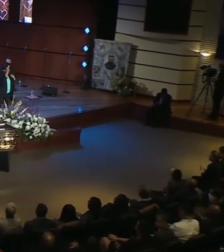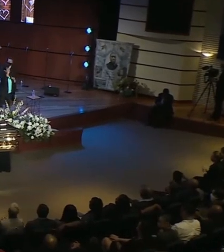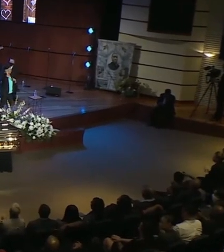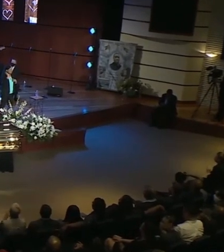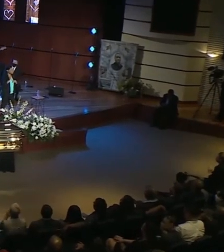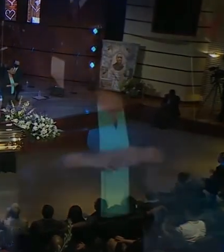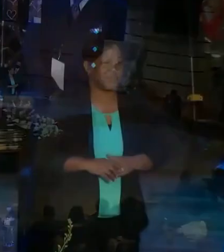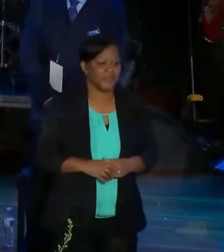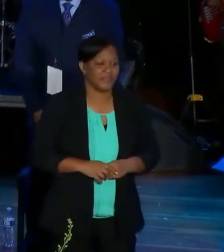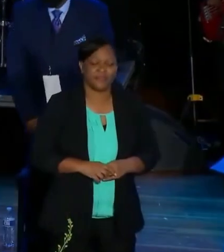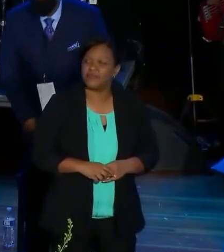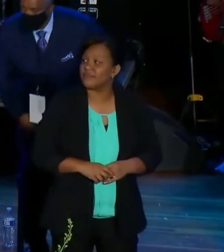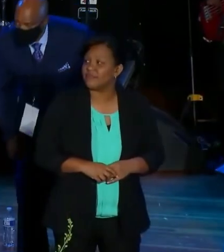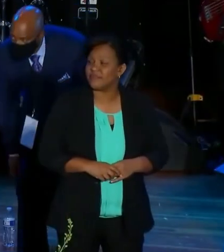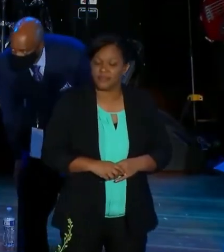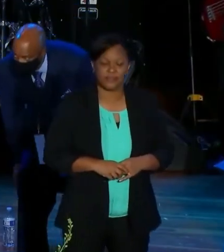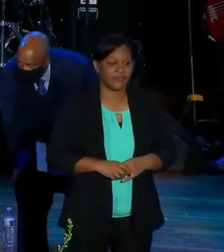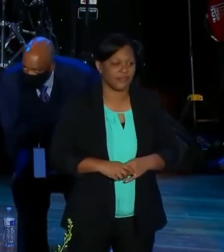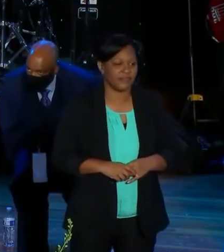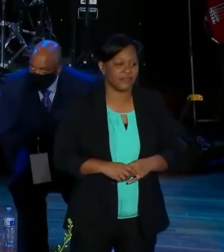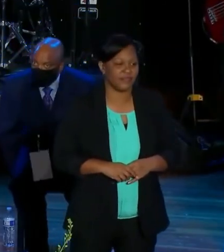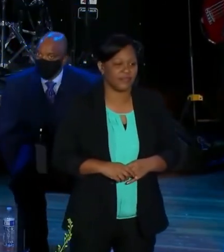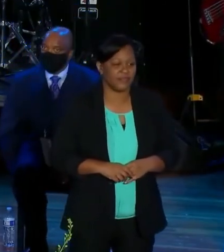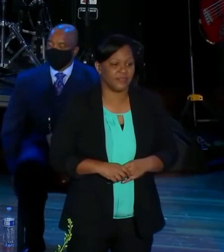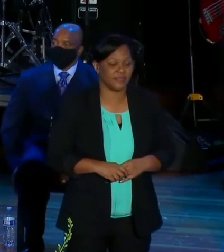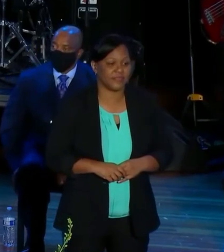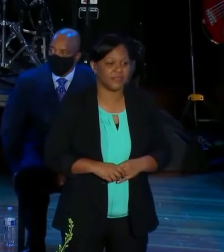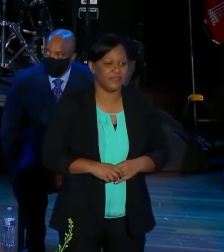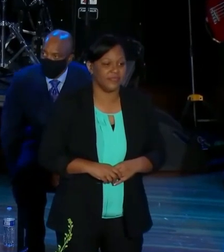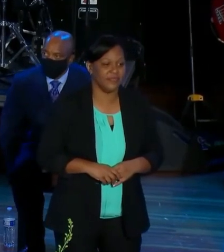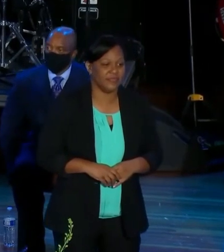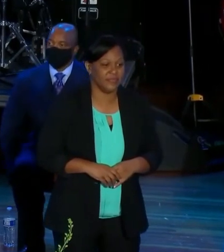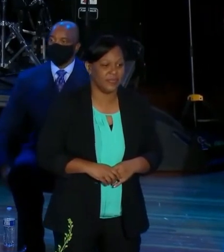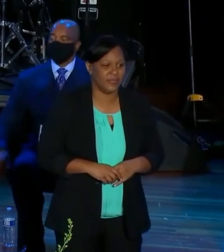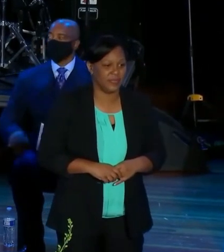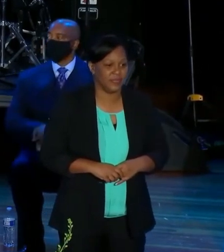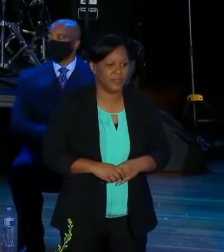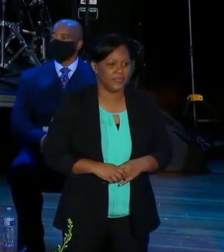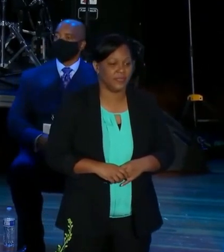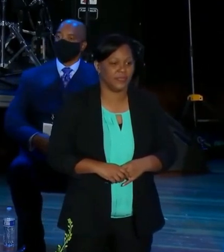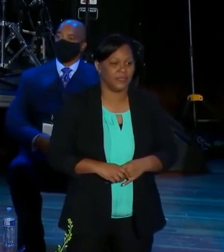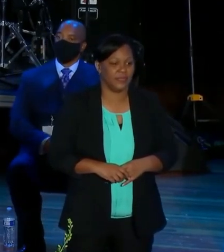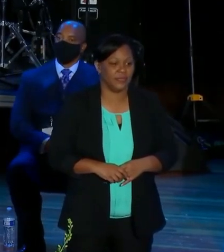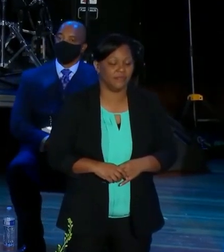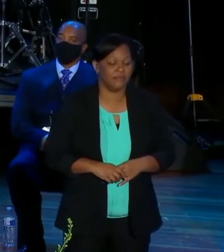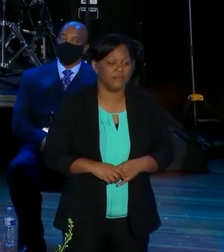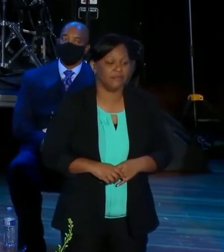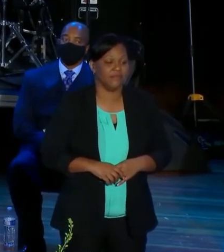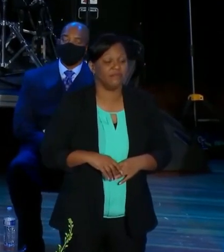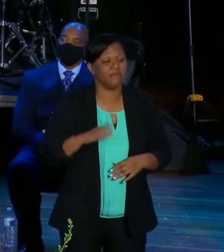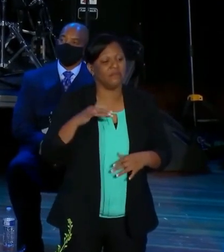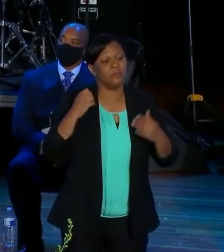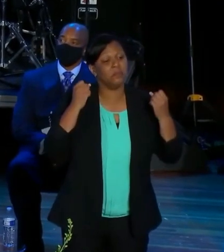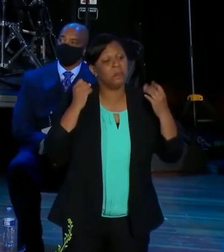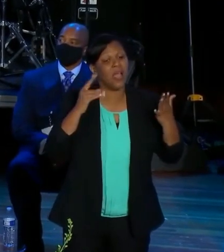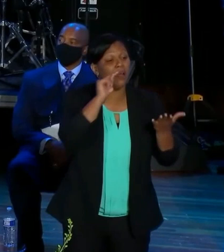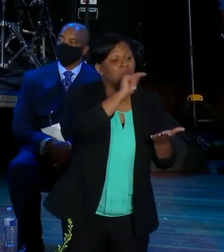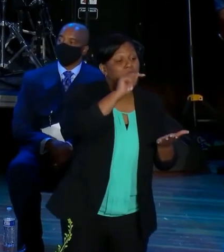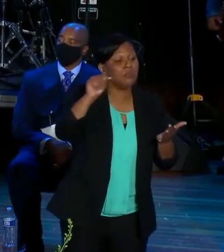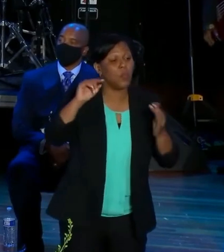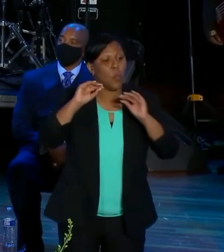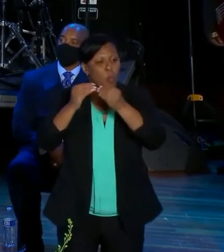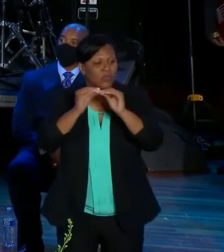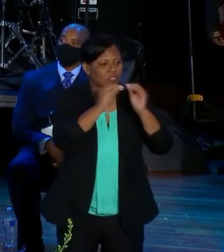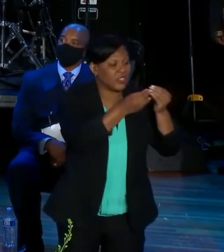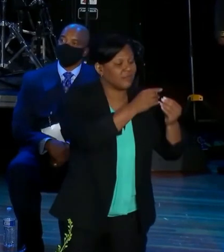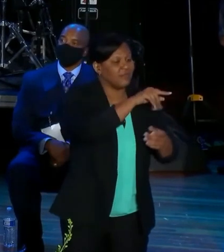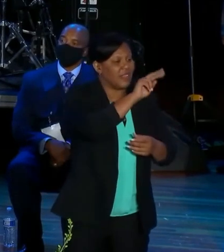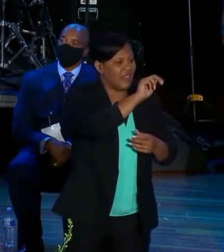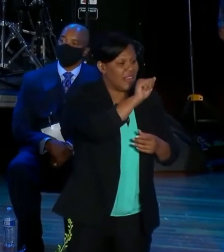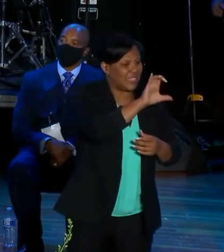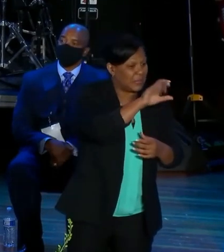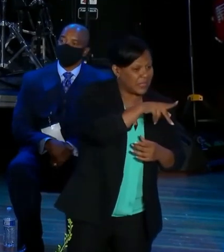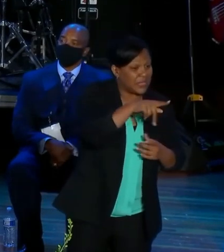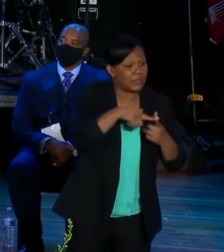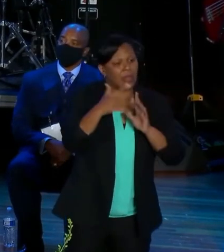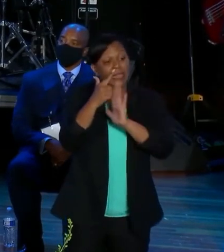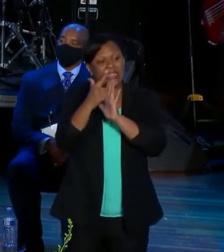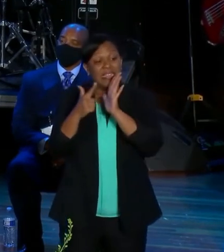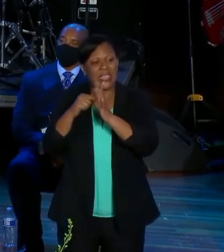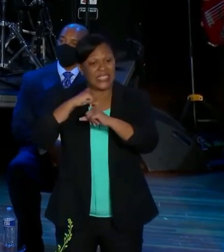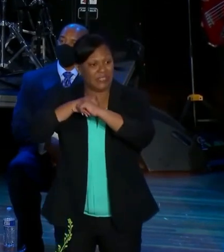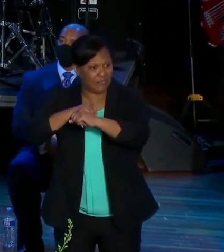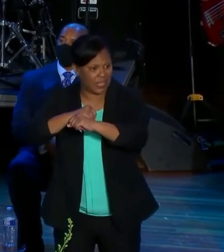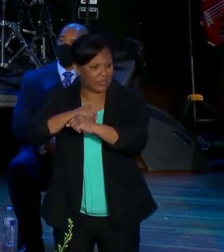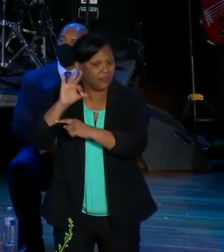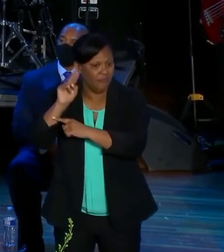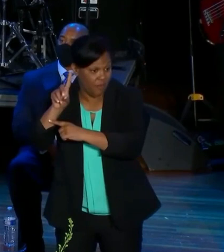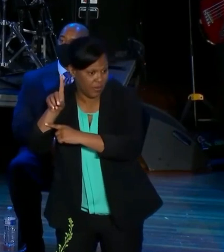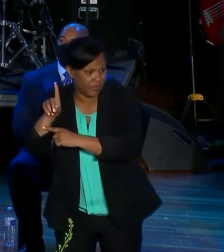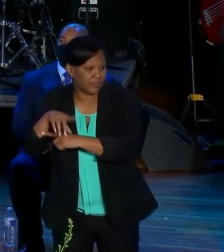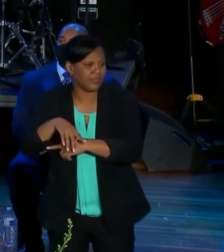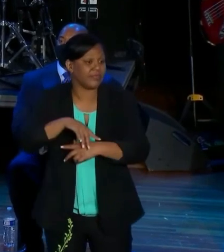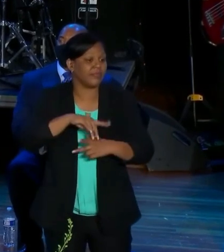Våra organisationer har kallat detta för en sorgedag, ett antal organisationer har alla kommit tillsammans